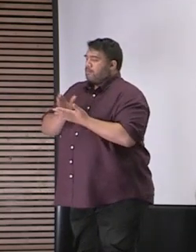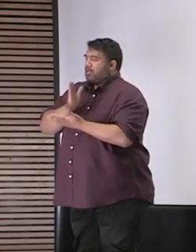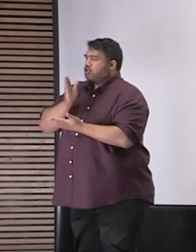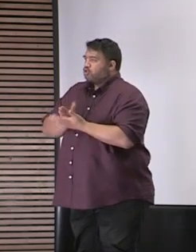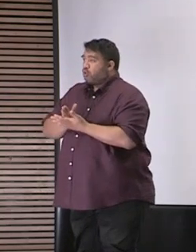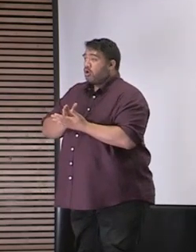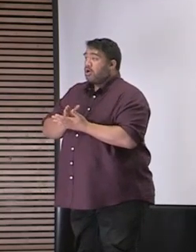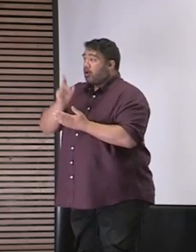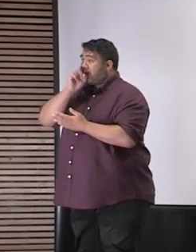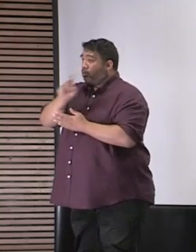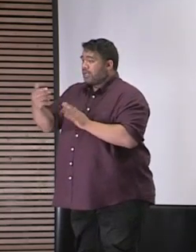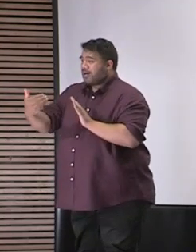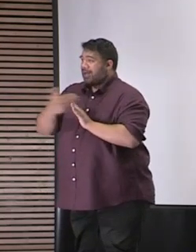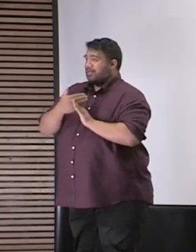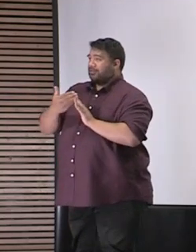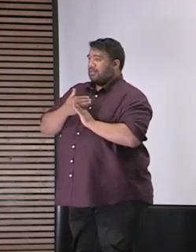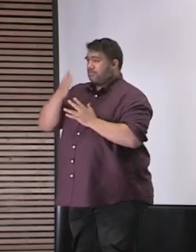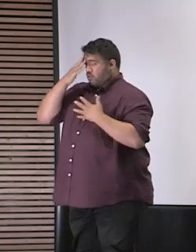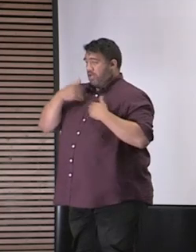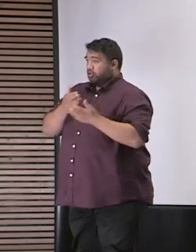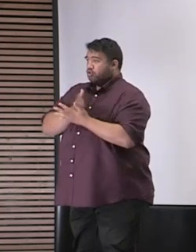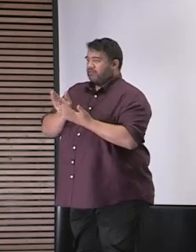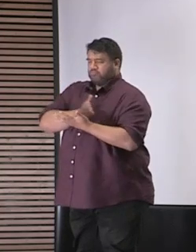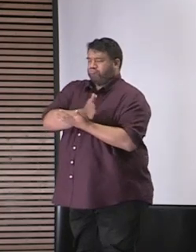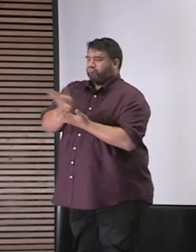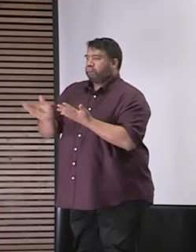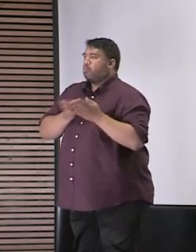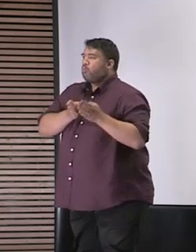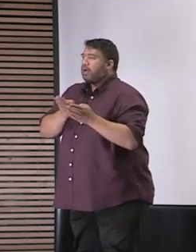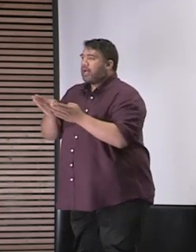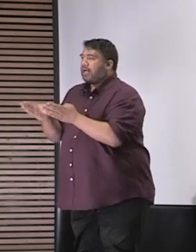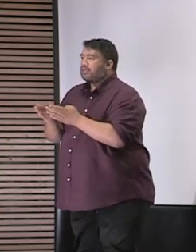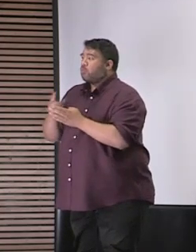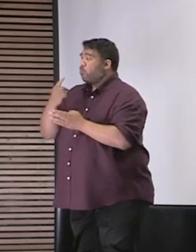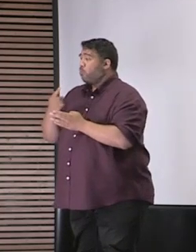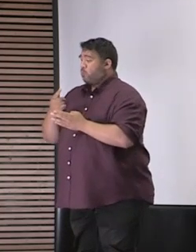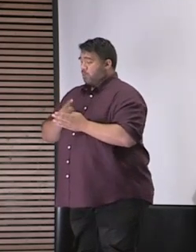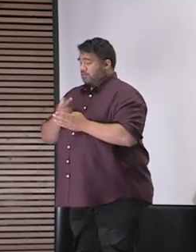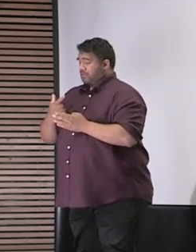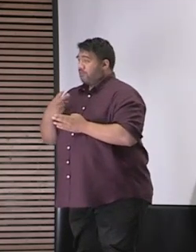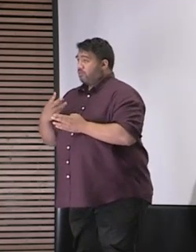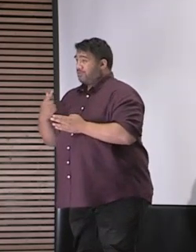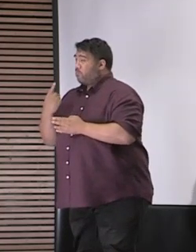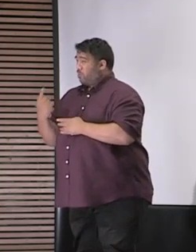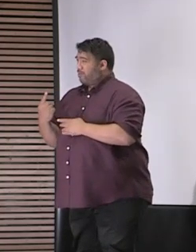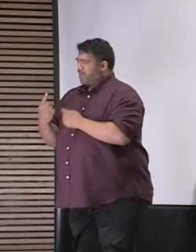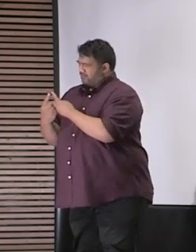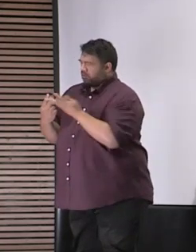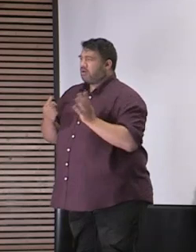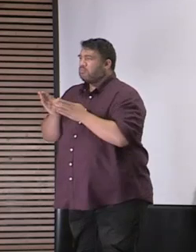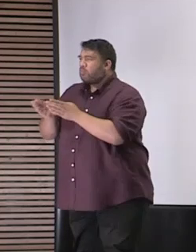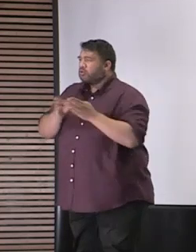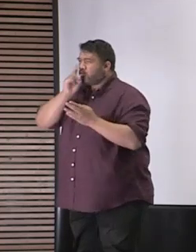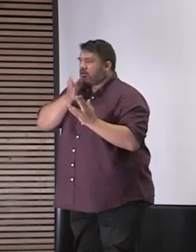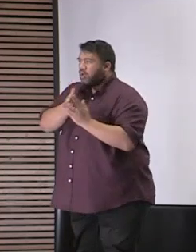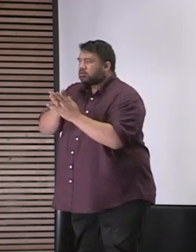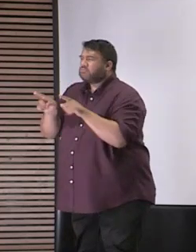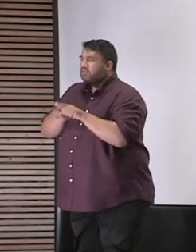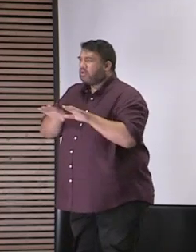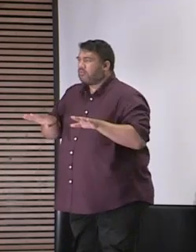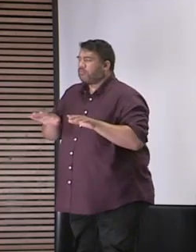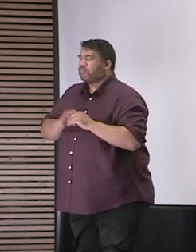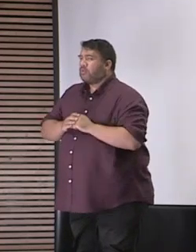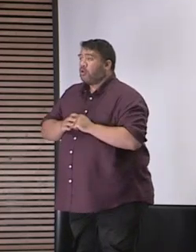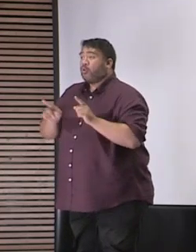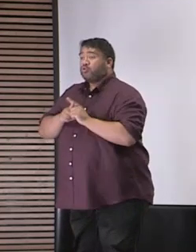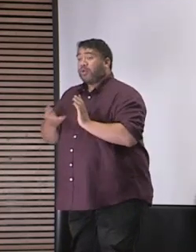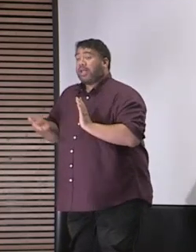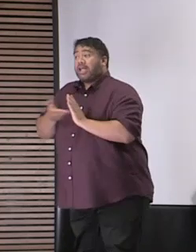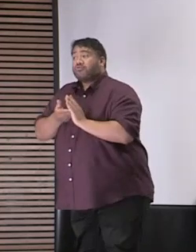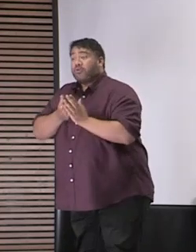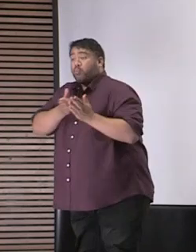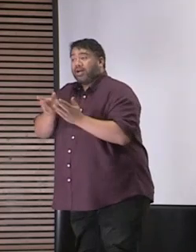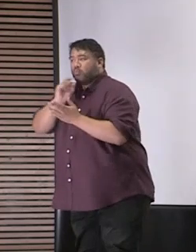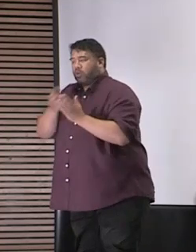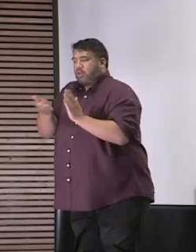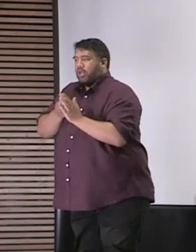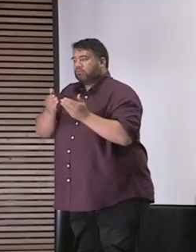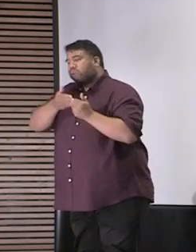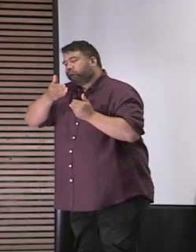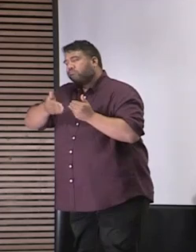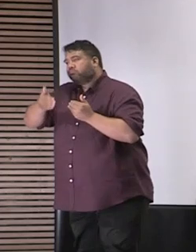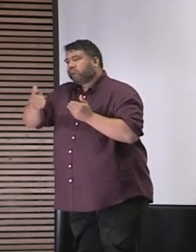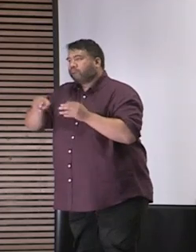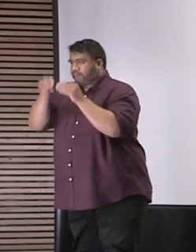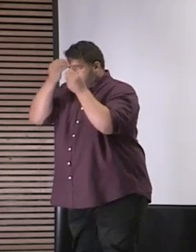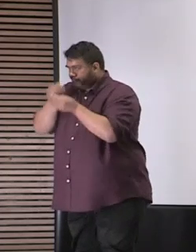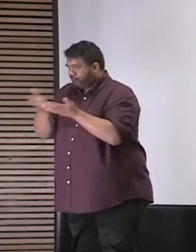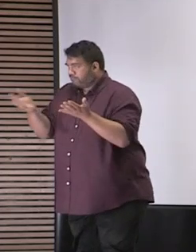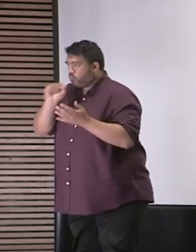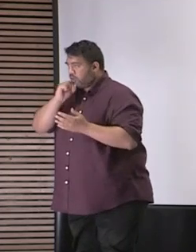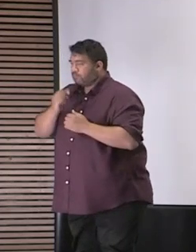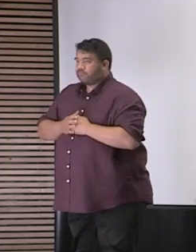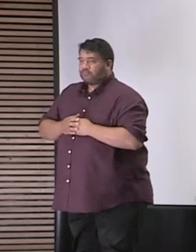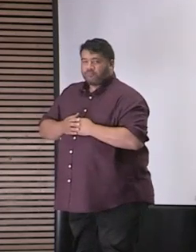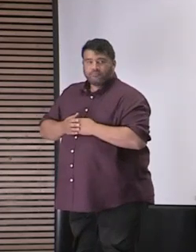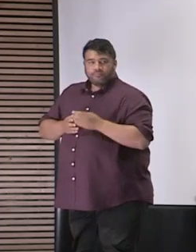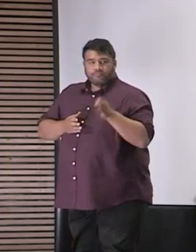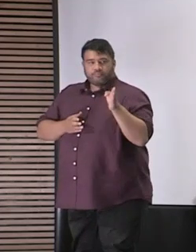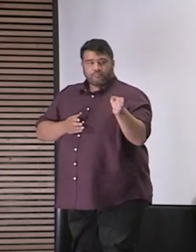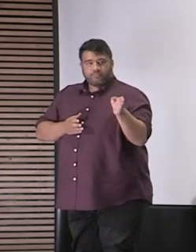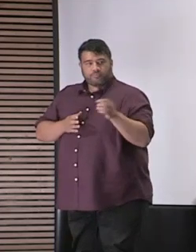usar servicios familiares, pero